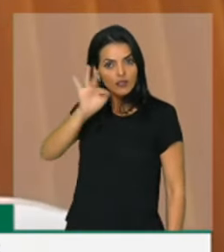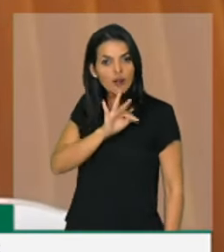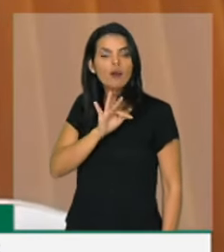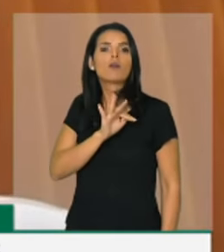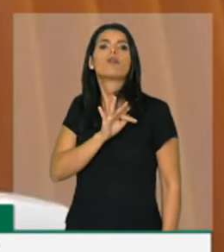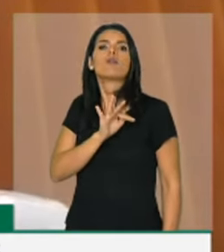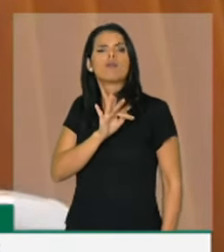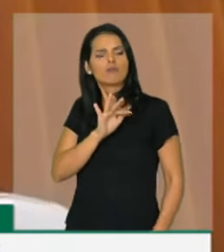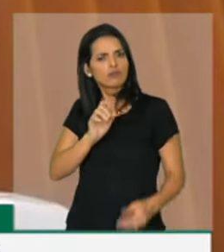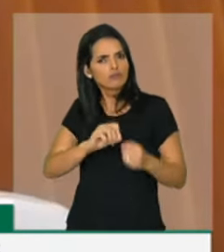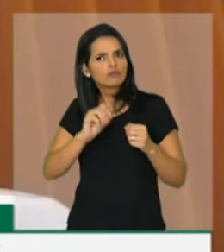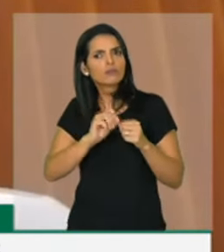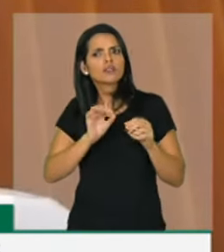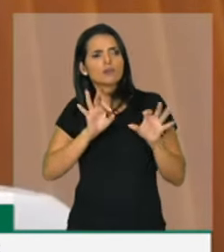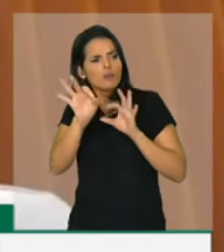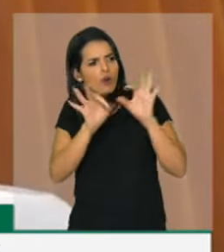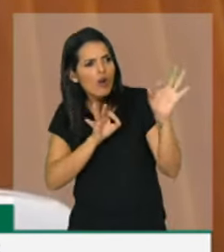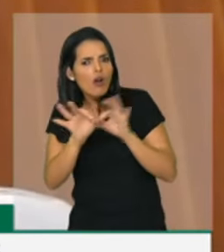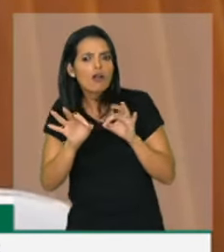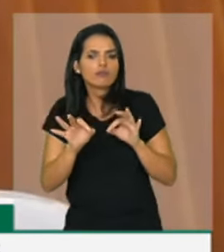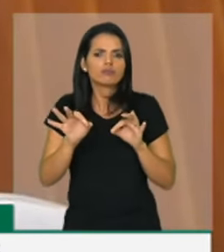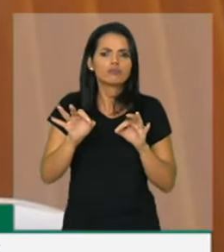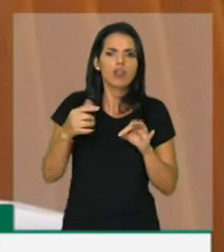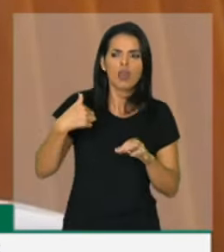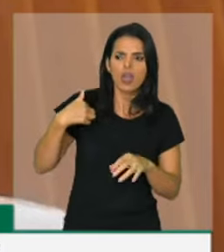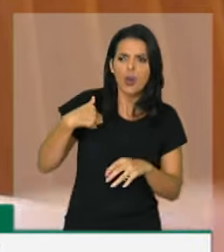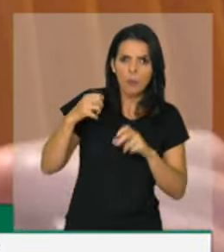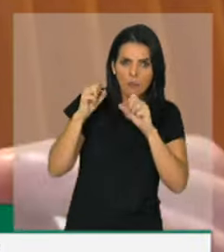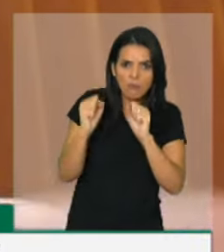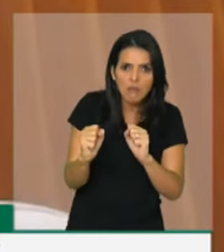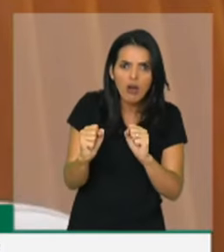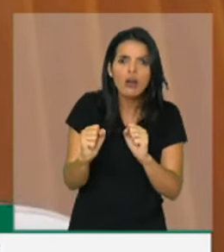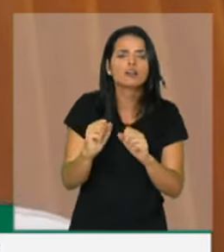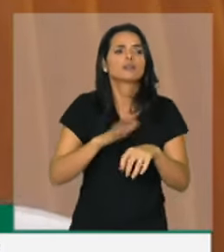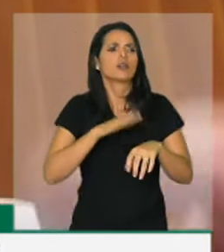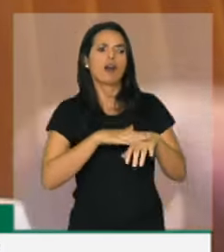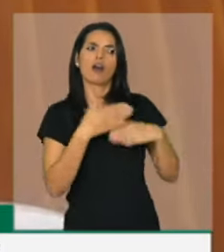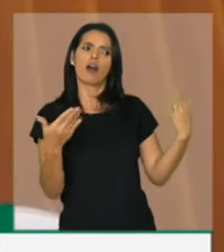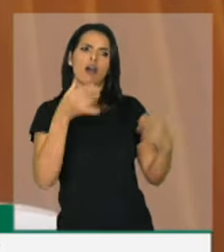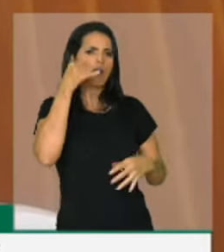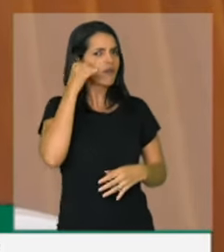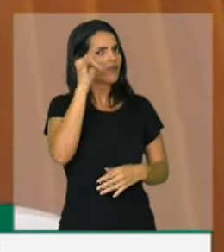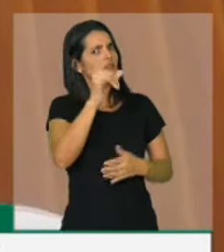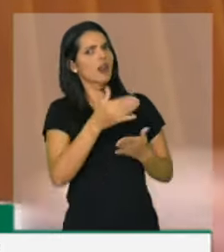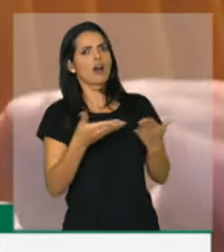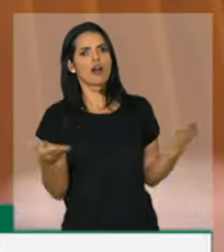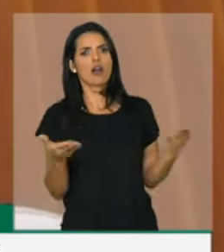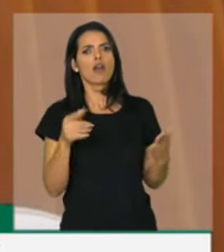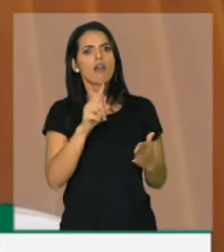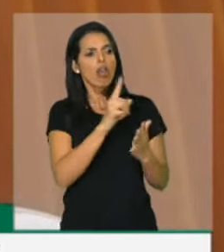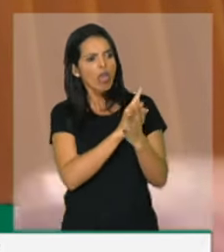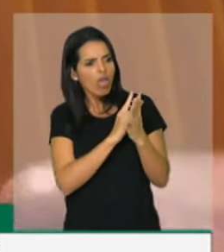ESTEJAM AO MEU ALCANCE PARA IMPEDIR... QUALQUER TIPO DE PRIVILÉGIO E FURA-FILA NA LISTA DE VACINAS NO NOSSO PAÍ S. OBRIGADO, PRESIDENTE ARTHUR LIRA.